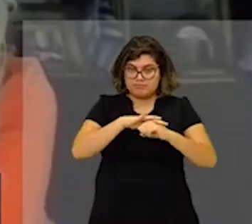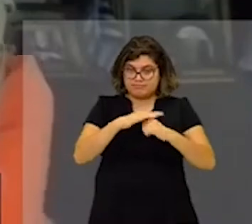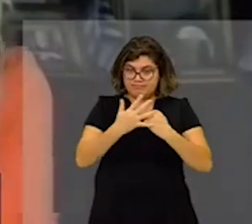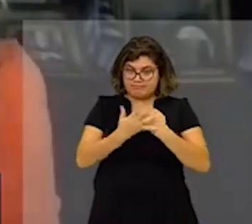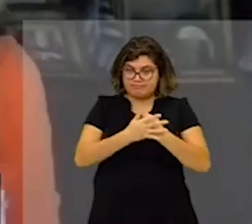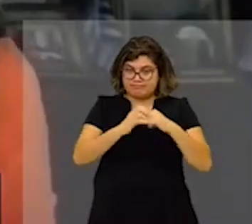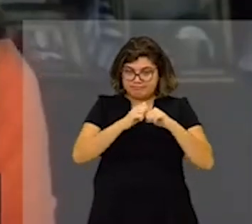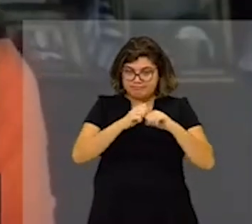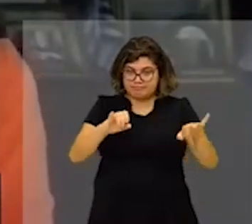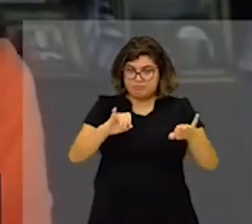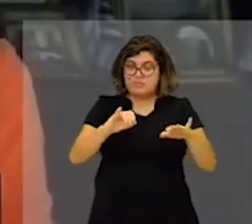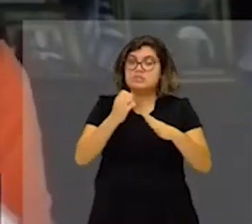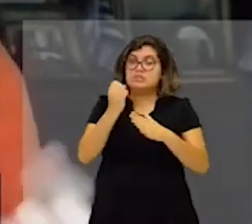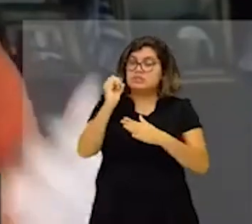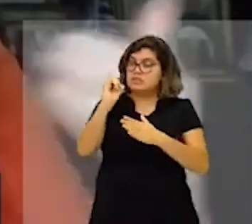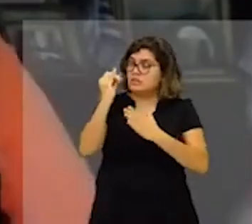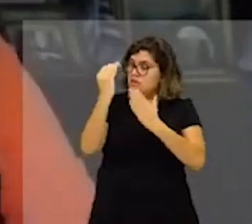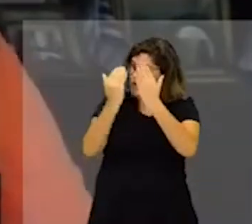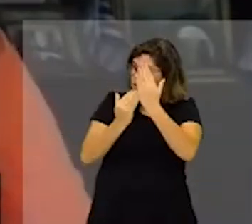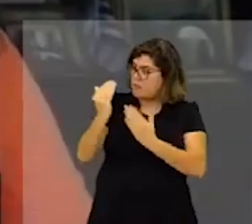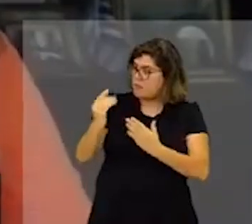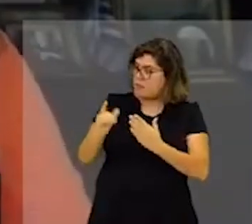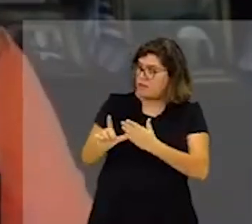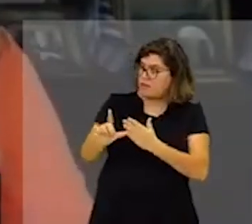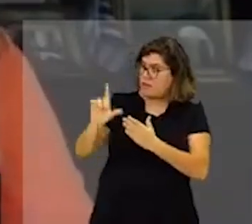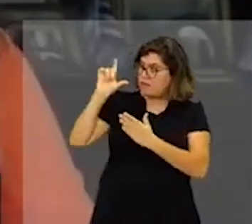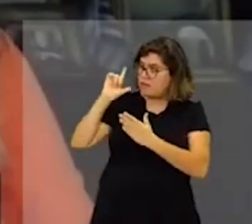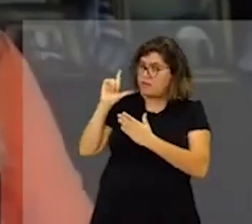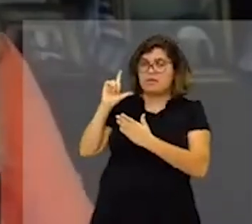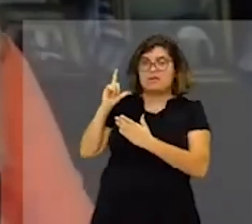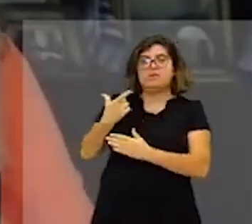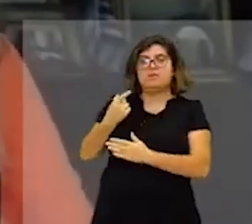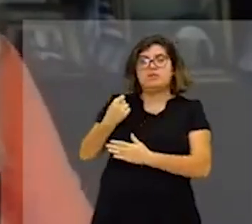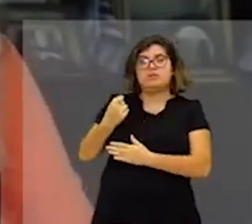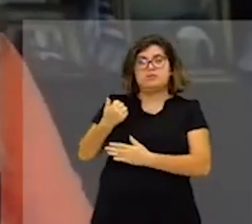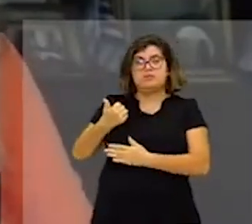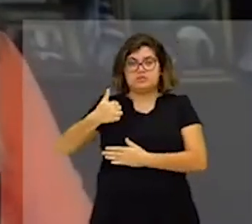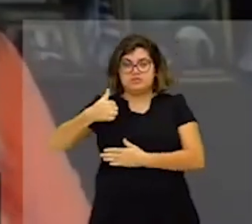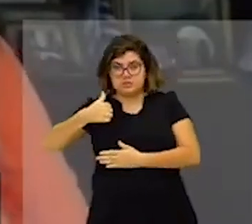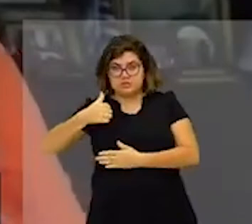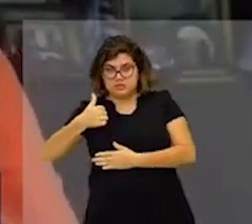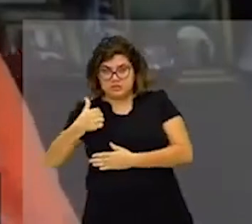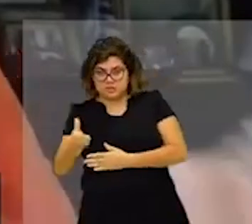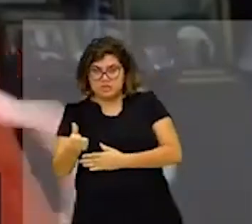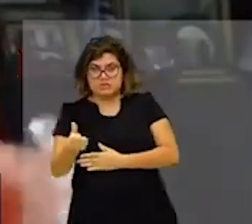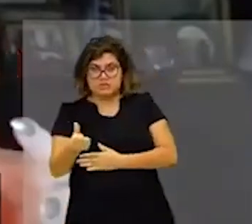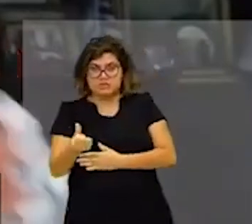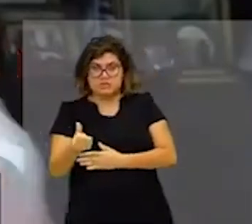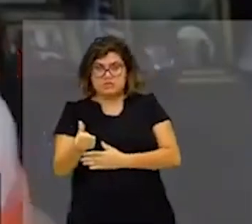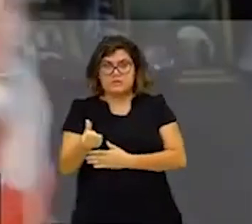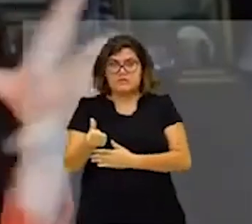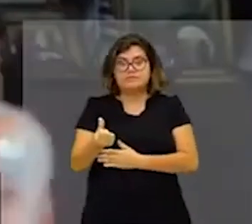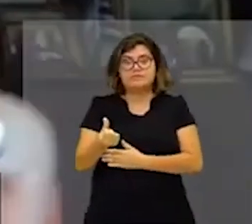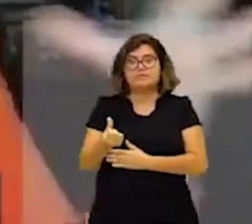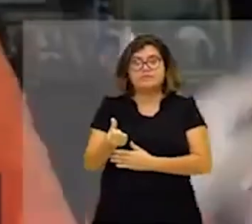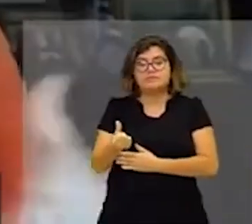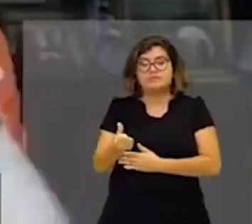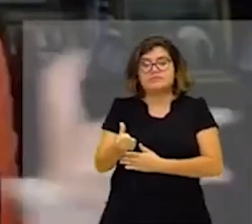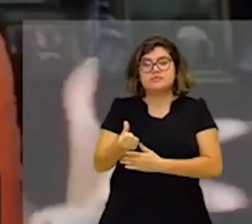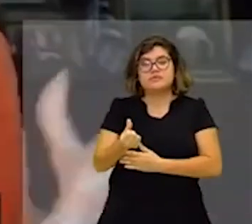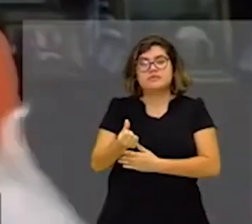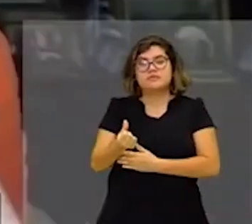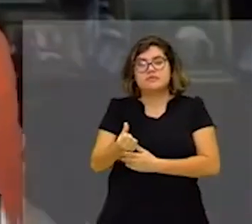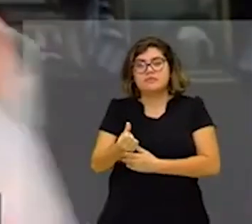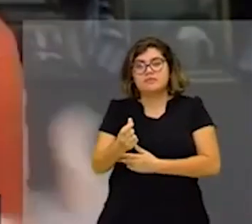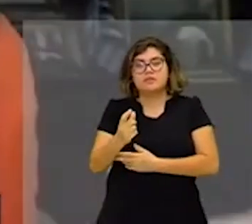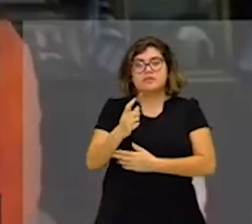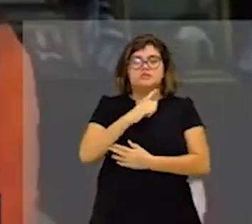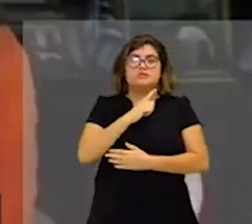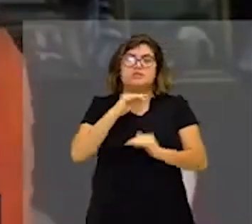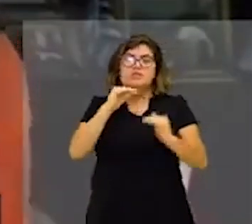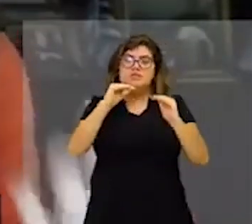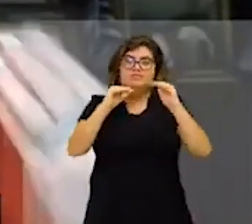compararmos com as últimas eleições de 2016 então nós temos que esse dispêndio esse gasto excessivo